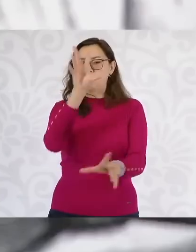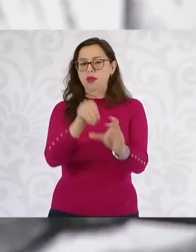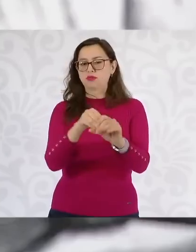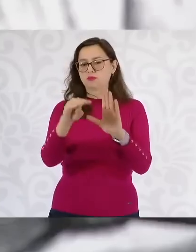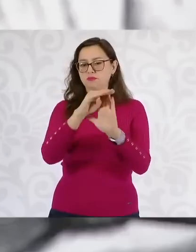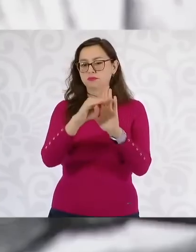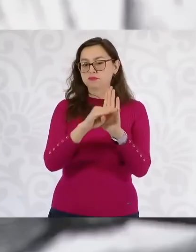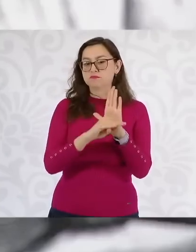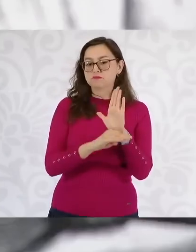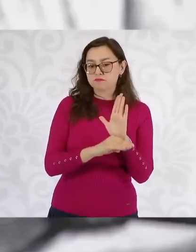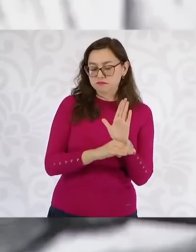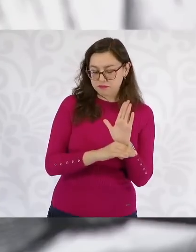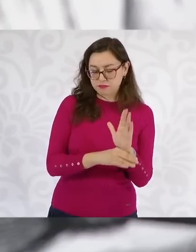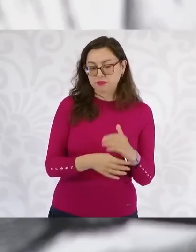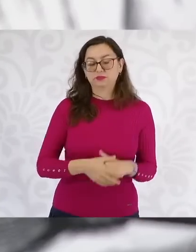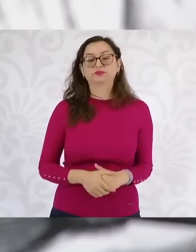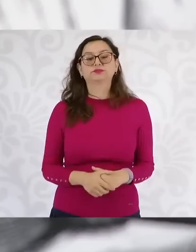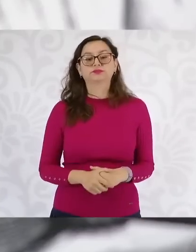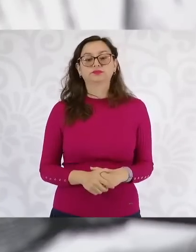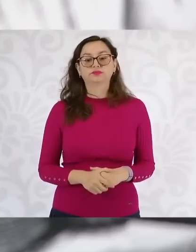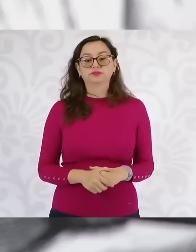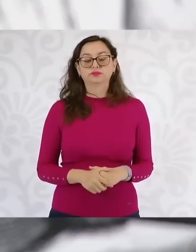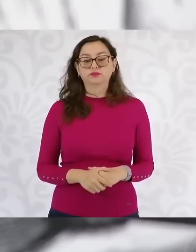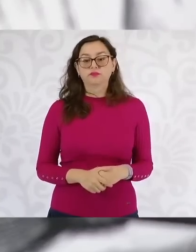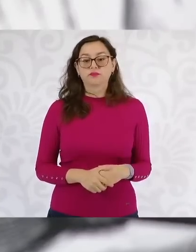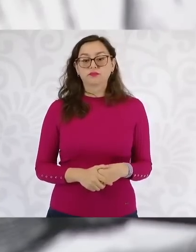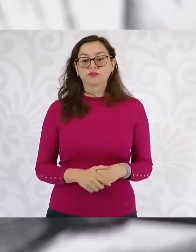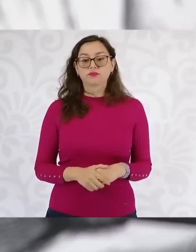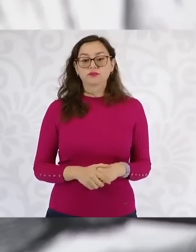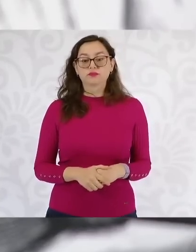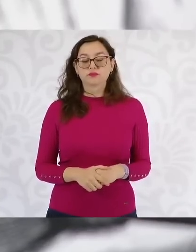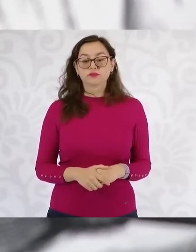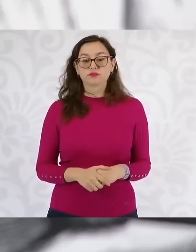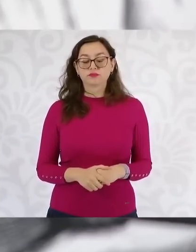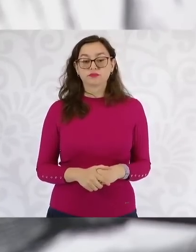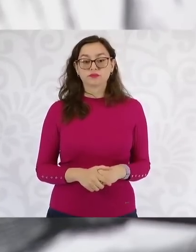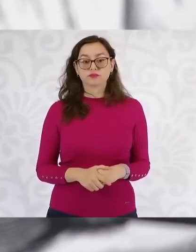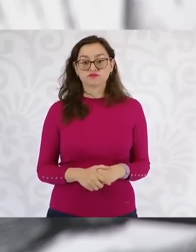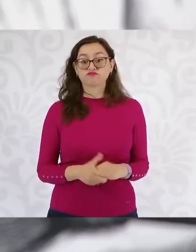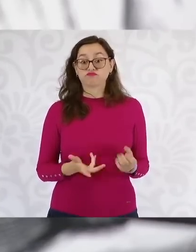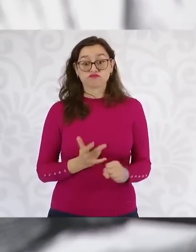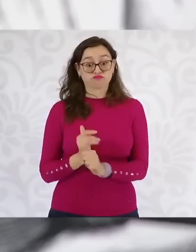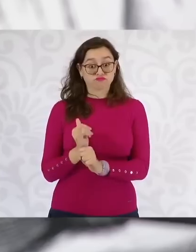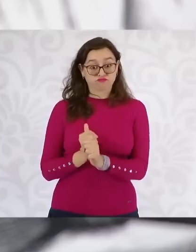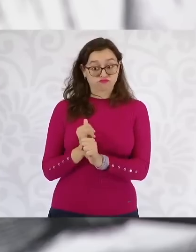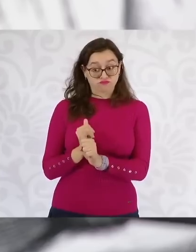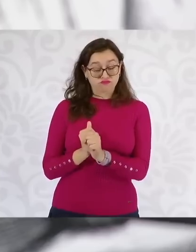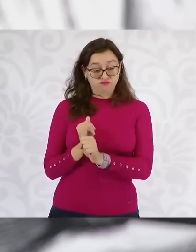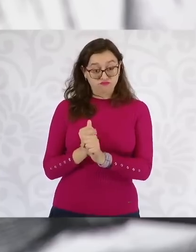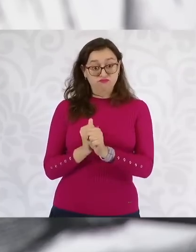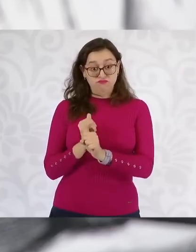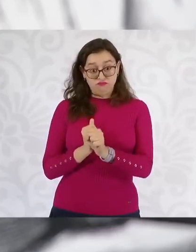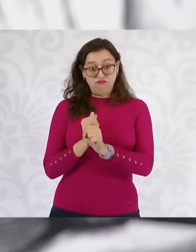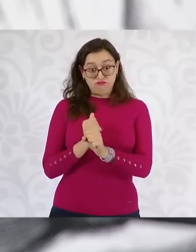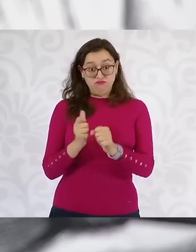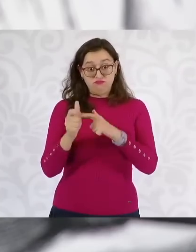e se sigue haciendo la investigación por parte de las instituciones de salud y por